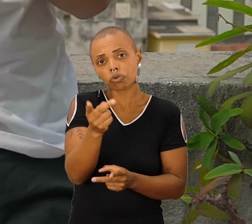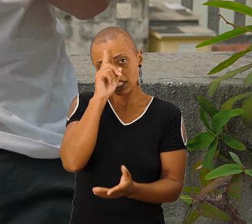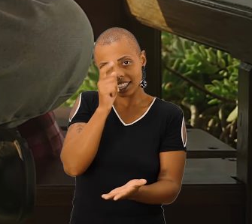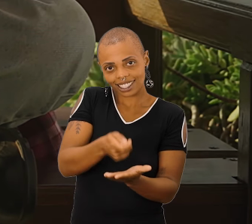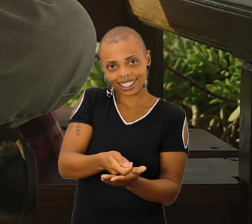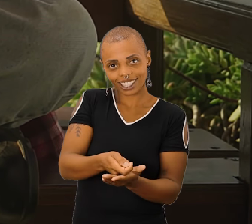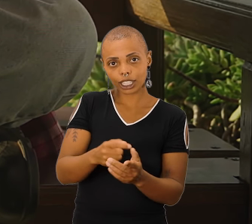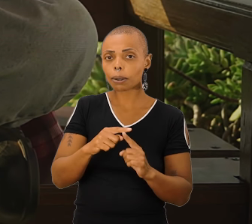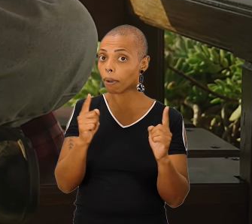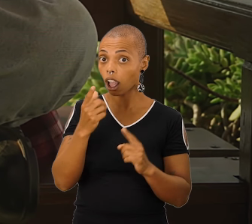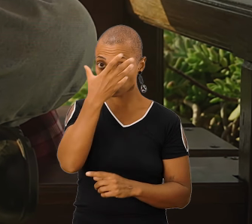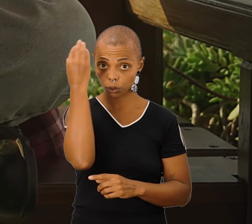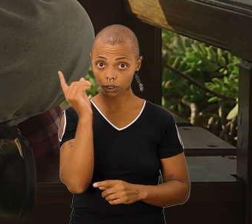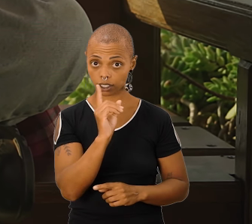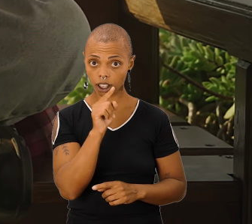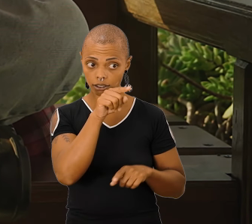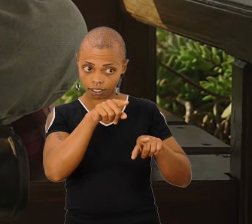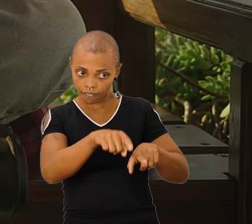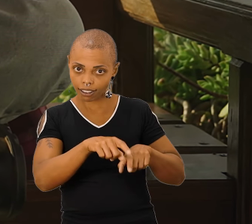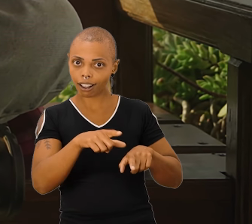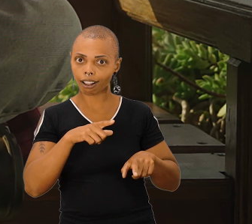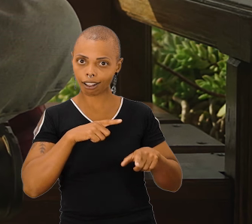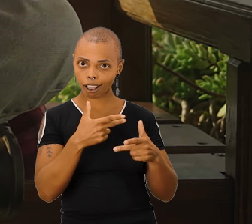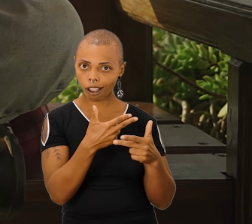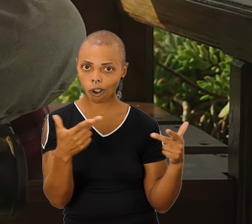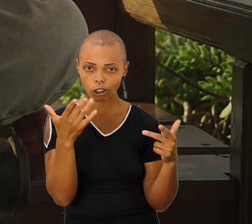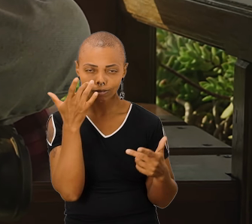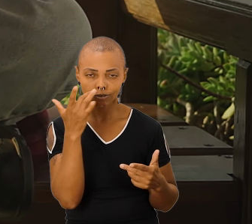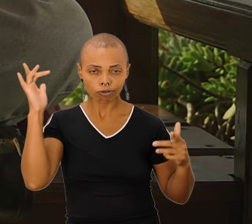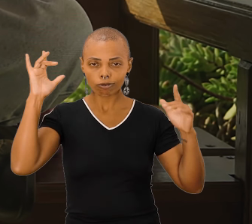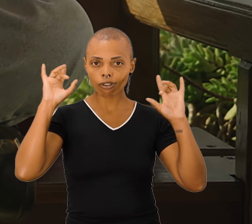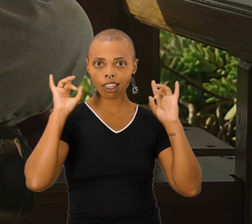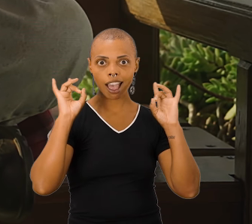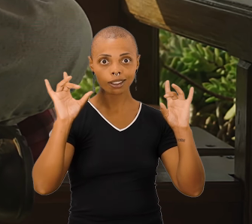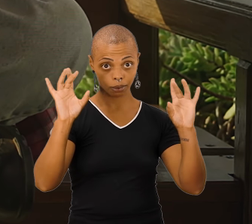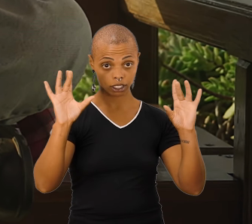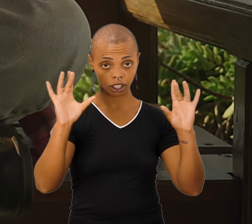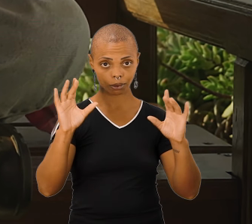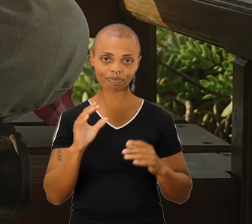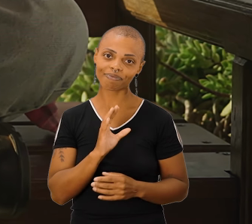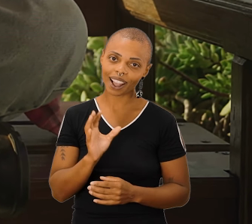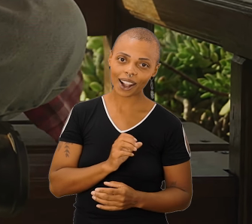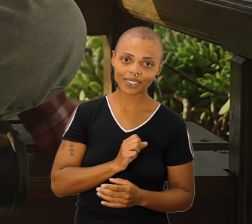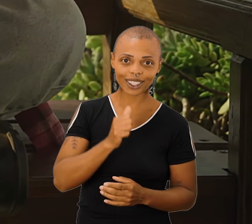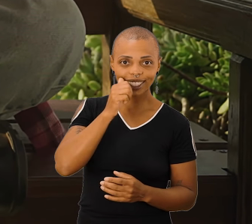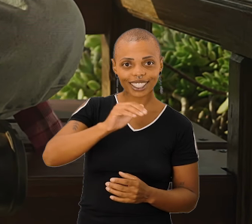Mas não se esqueçam que a fazenda guarda tesouros riquíssimos! Com amor, Tia Lampejo.